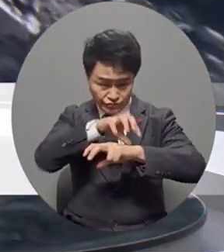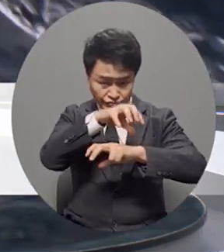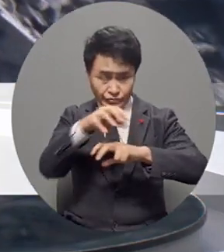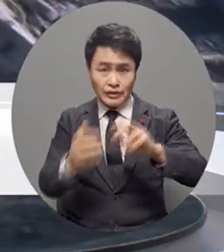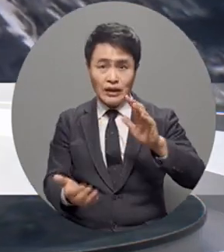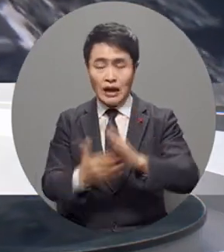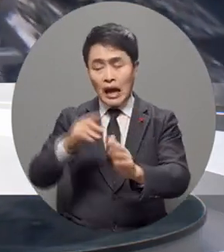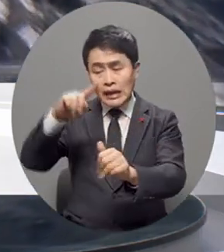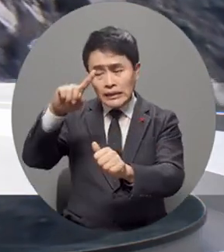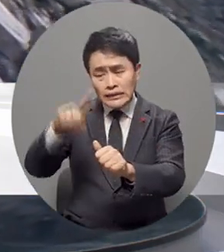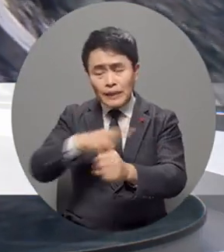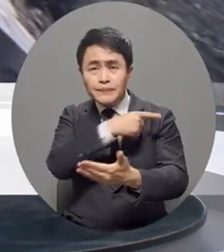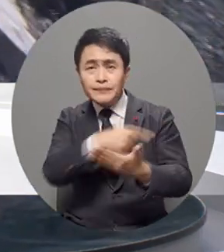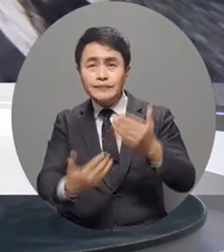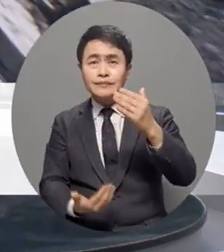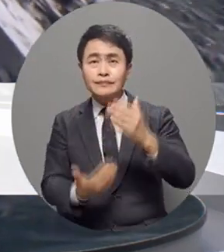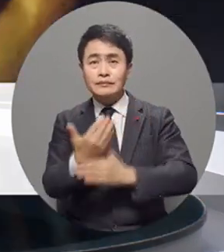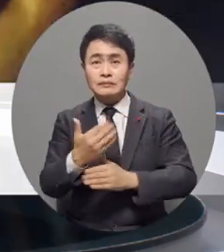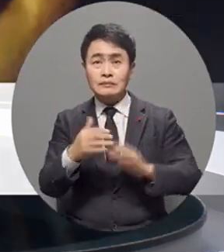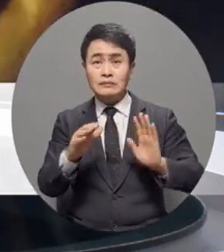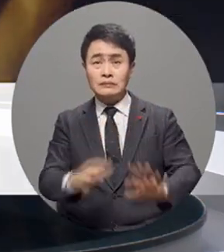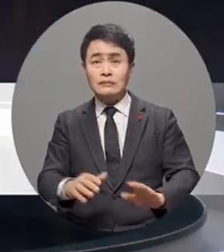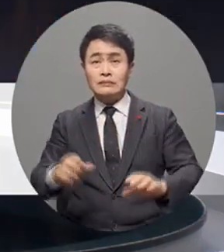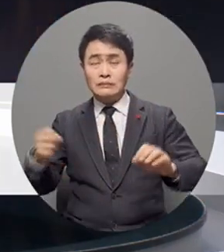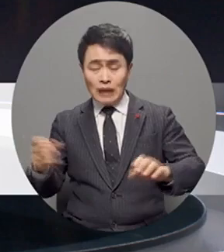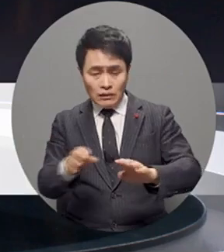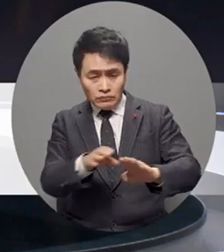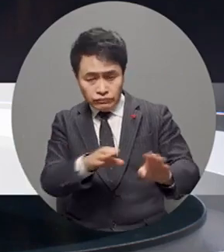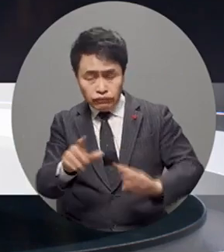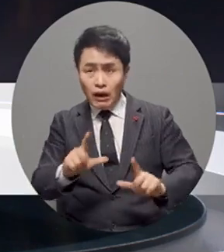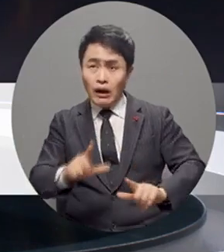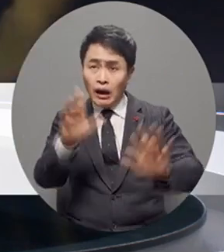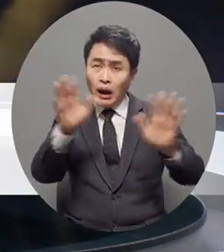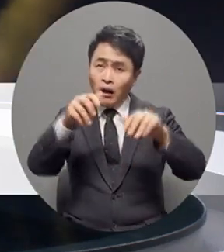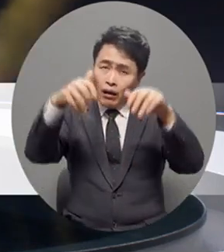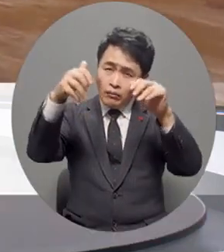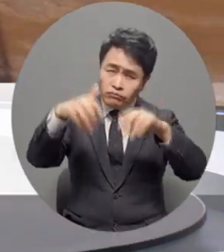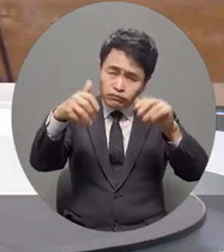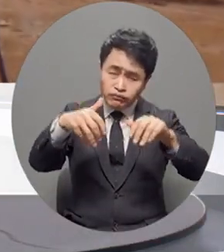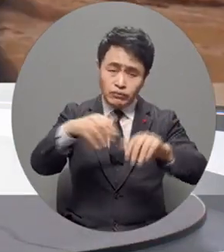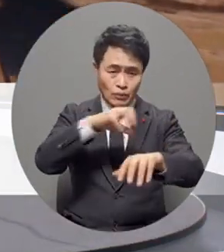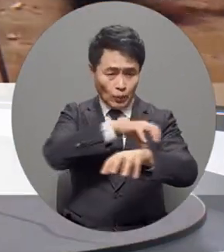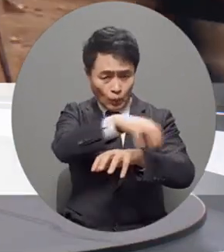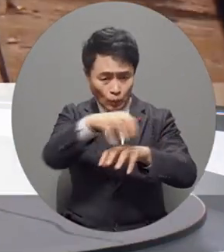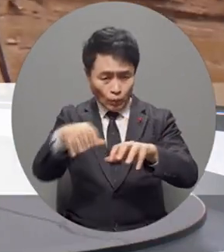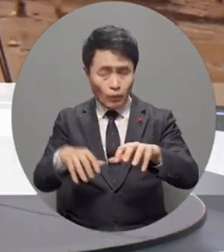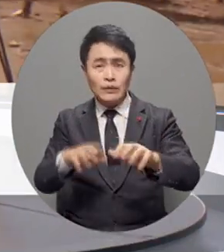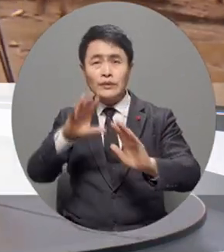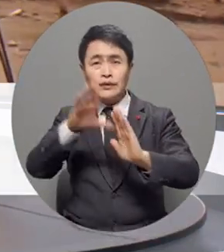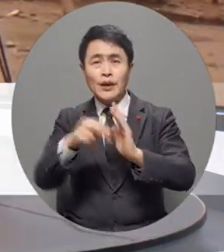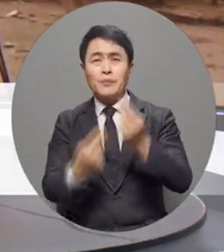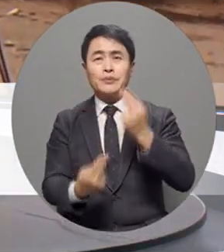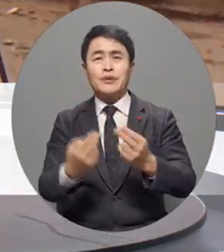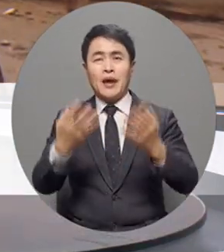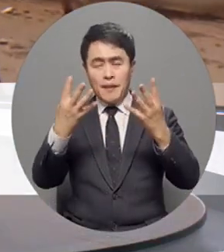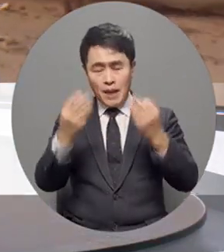(앵커) 올해는 전쟁의 자욱한 포연이 내내지구를 뒤덮었습니다. 자연재해도 잇따랐는데요. 강진과 기상 이변이 세계 곳곳을 강타하면서 그 어느 때보다도 많은